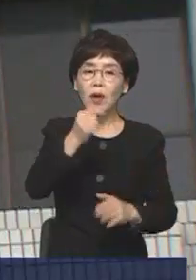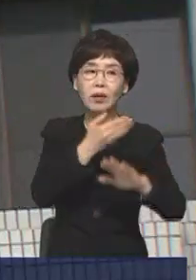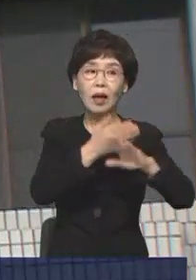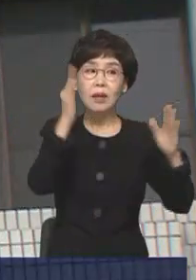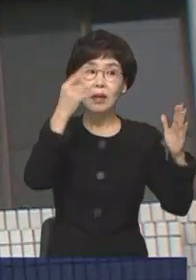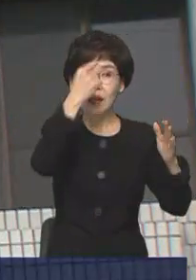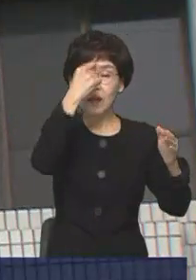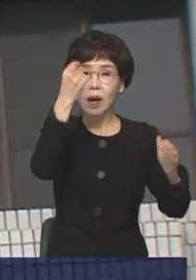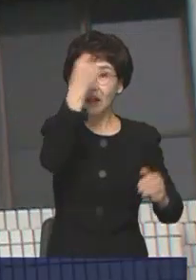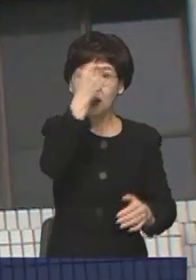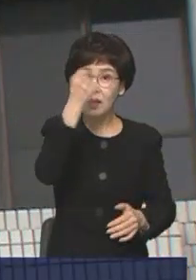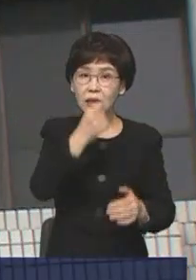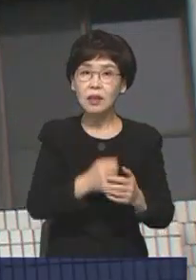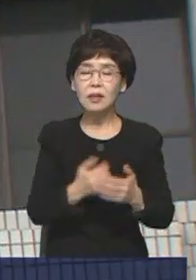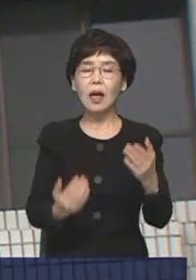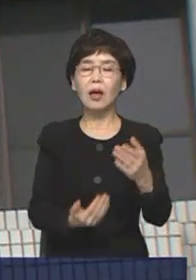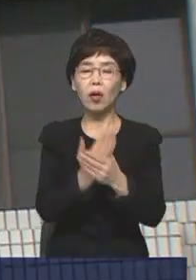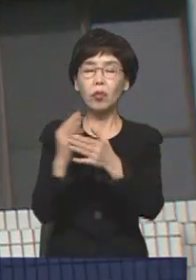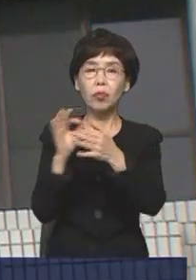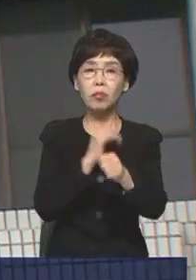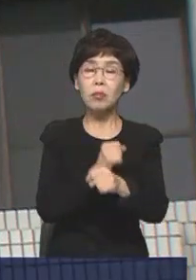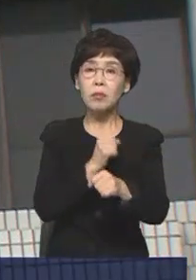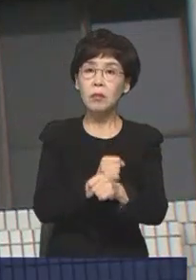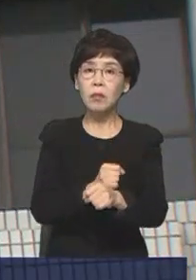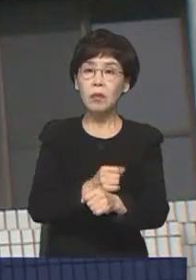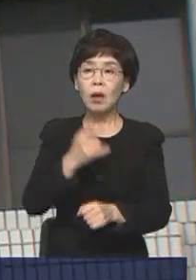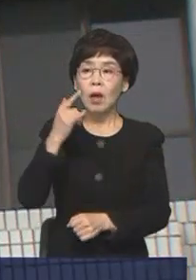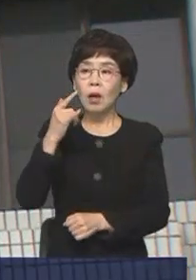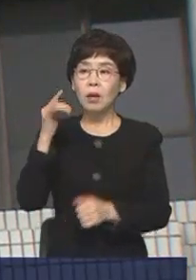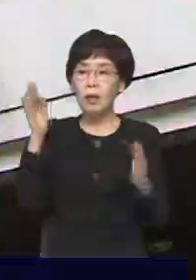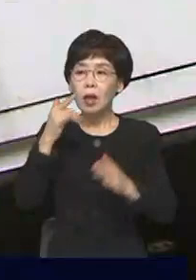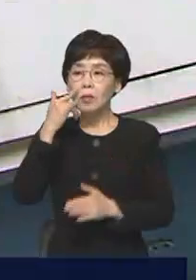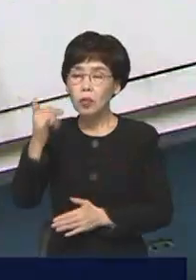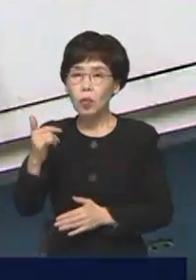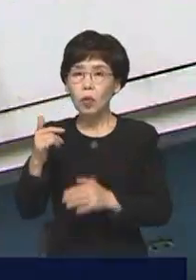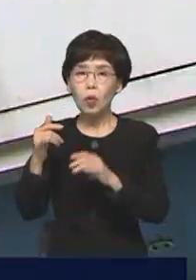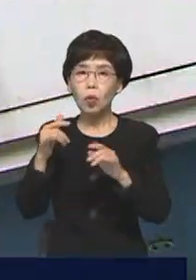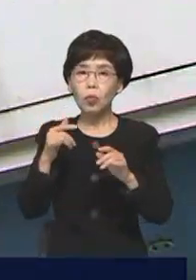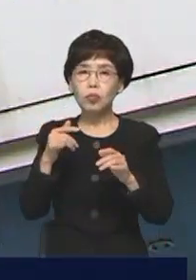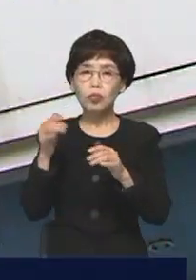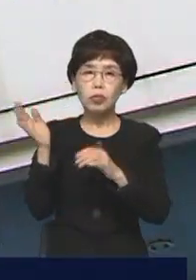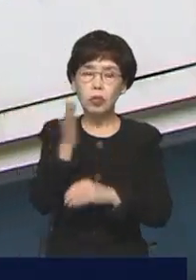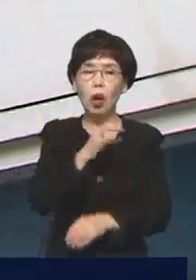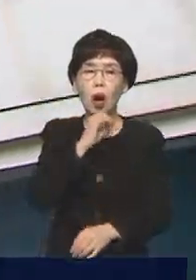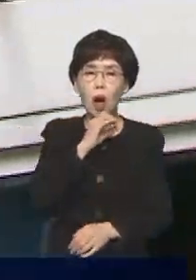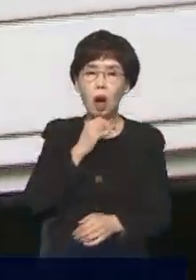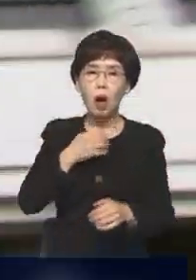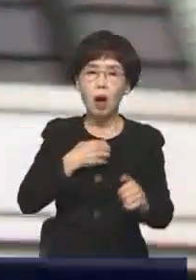이른바 연필 사건과 관련해 학부모로부터 악성 민원에 시달렸다는 의혹이 제기됐습니다.